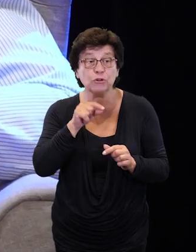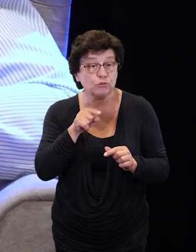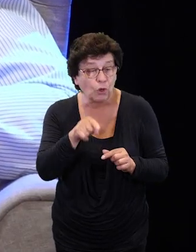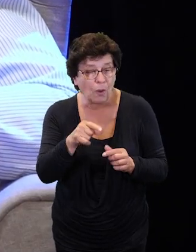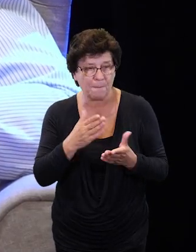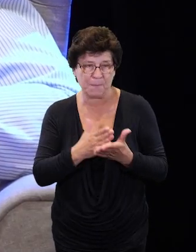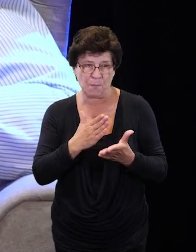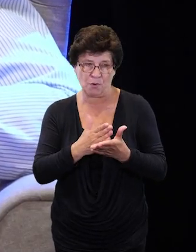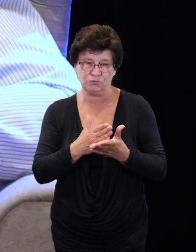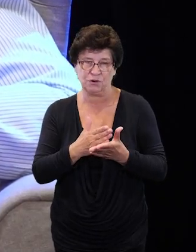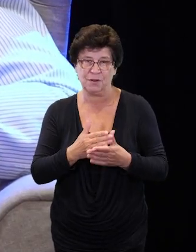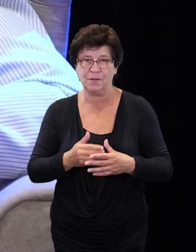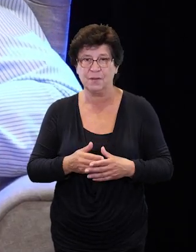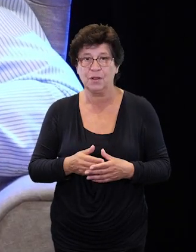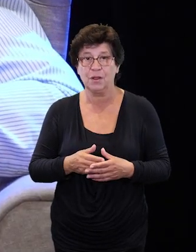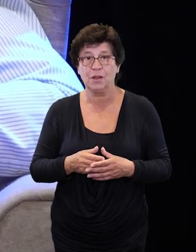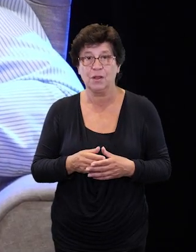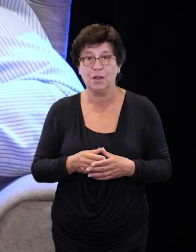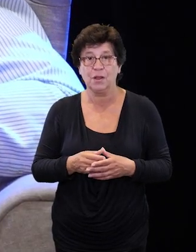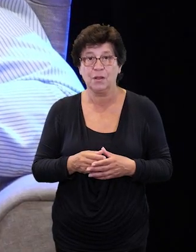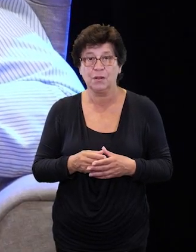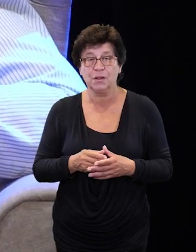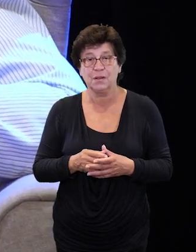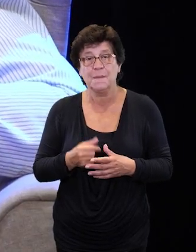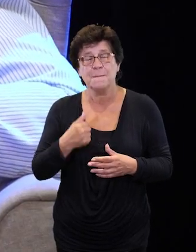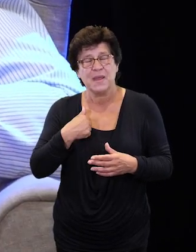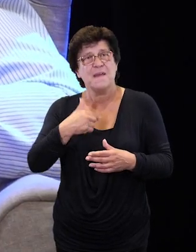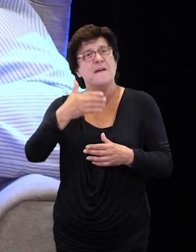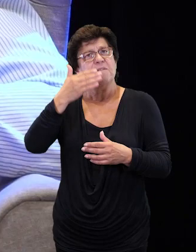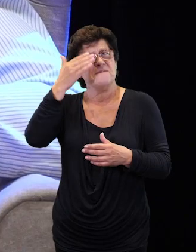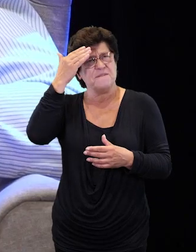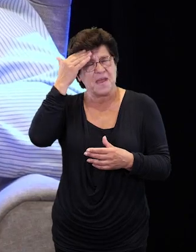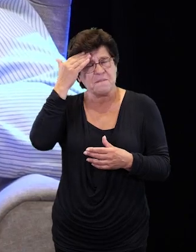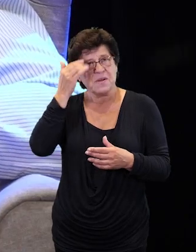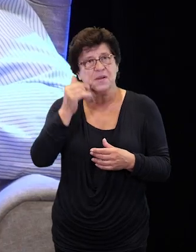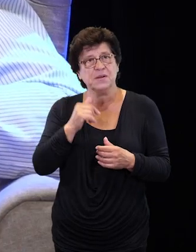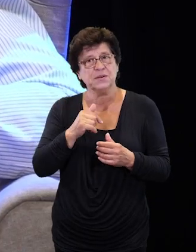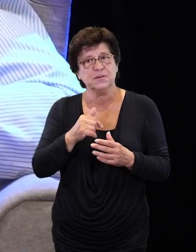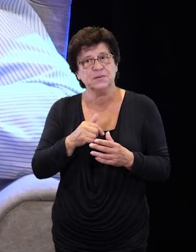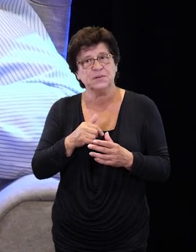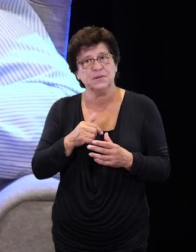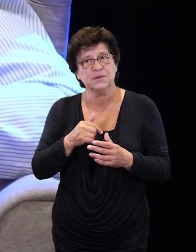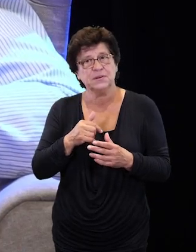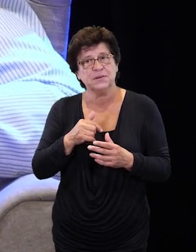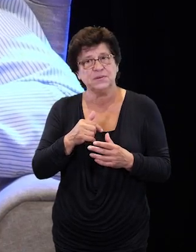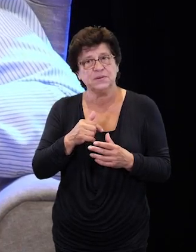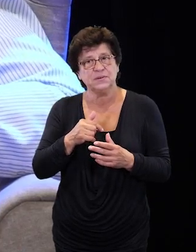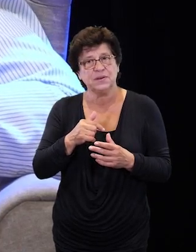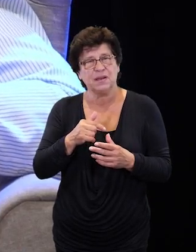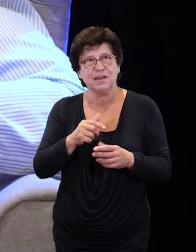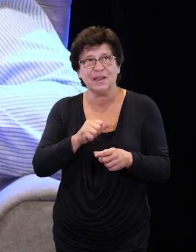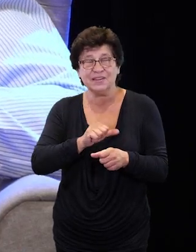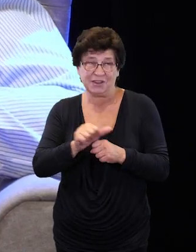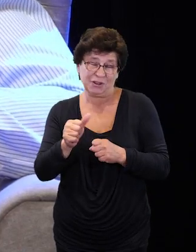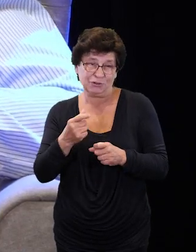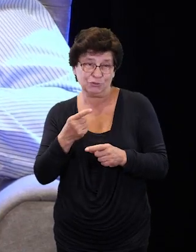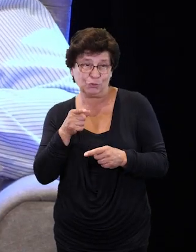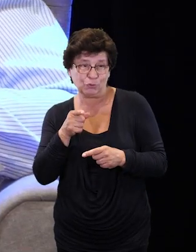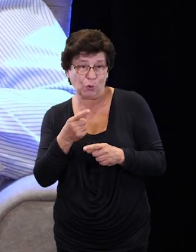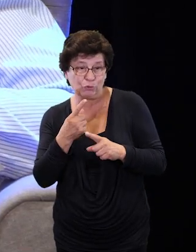Więc to jest medycyna komplementarna. My wiemy, że jest duża szansa, że to pomoże. Więc brzmi to dziwnie, ale już możemy ją dołączać